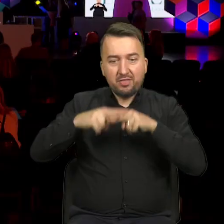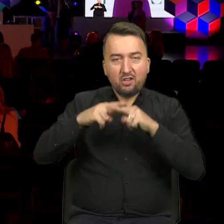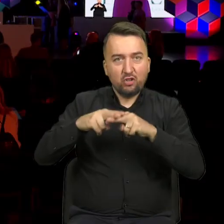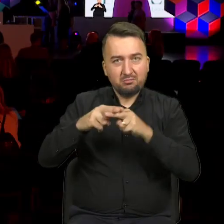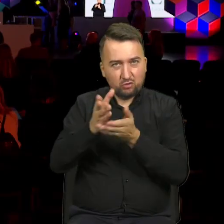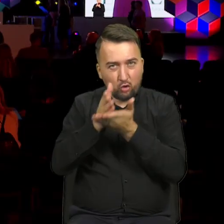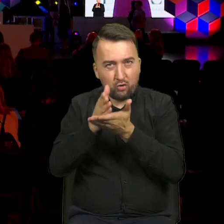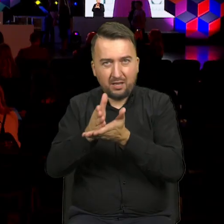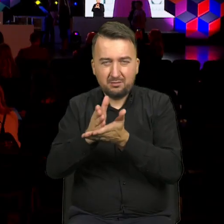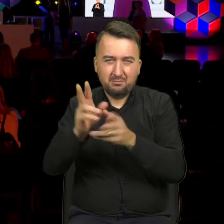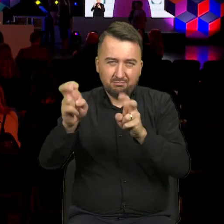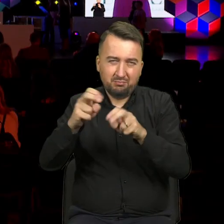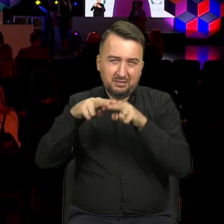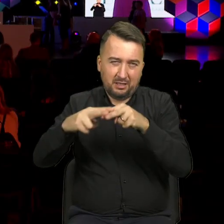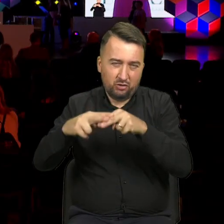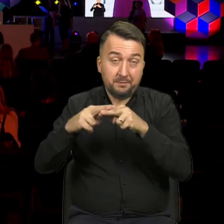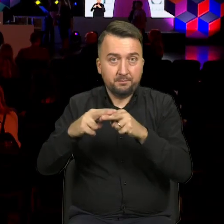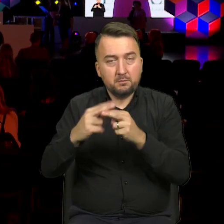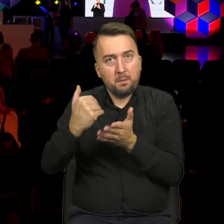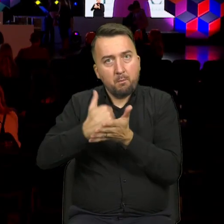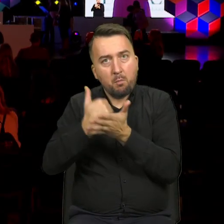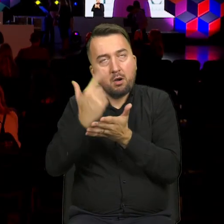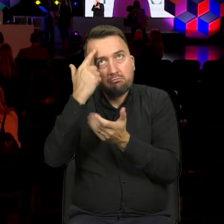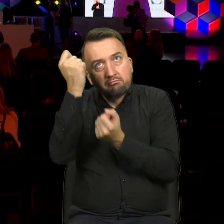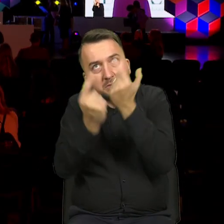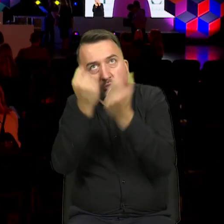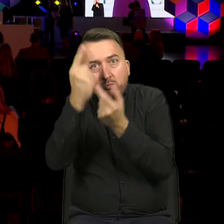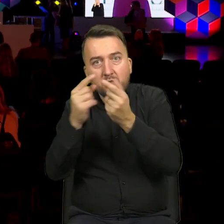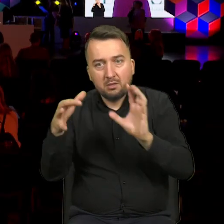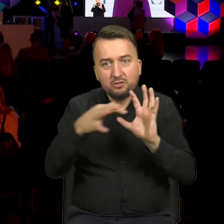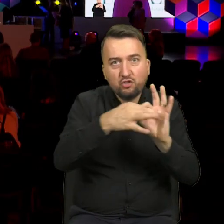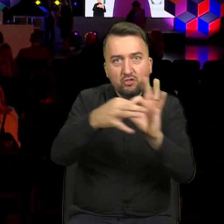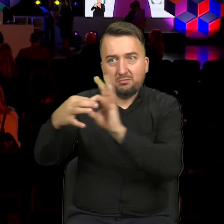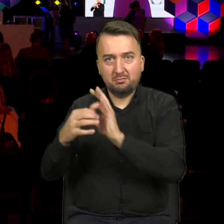które będą mogły służyć za inspirację naszej sieci specjalistów w ich codziennej pracy.